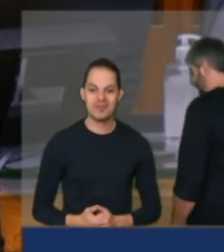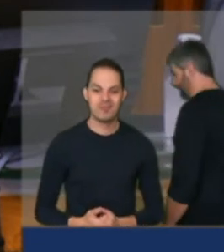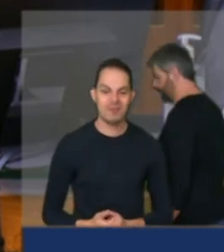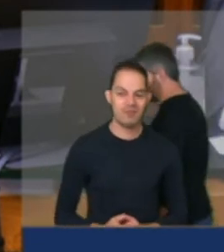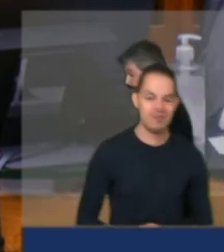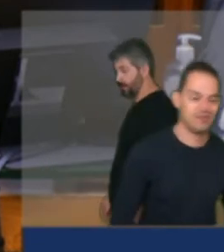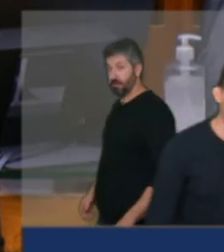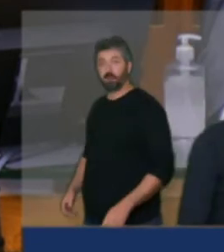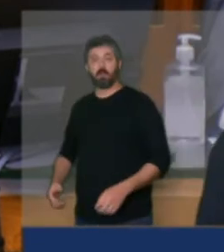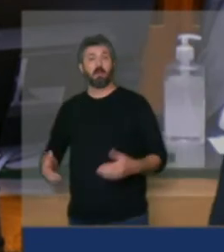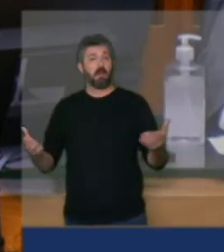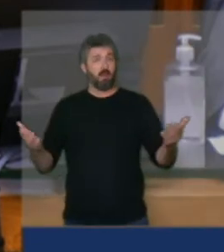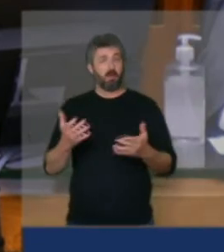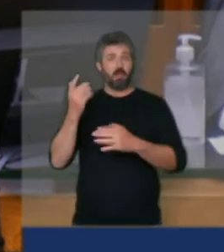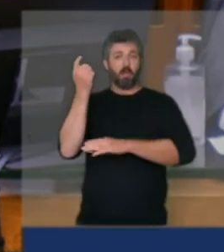GRANDE DO SUL, COM O DEPUTADO REINHOLD STEPHANES, O PARANÁ